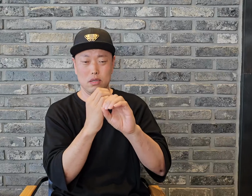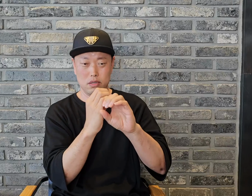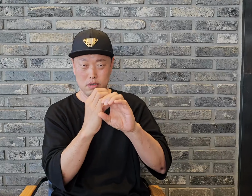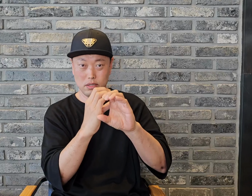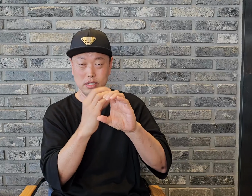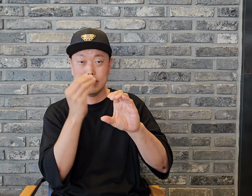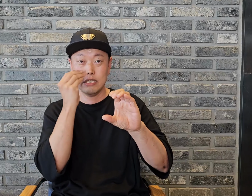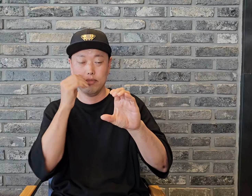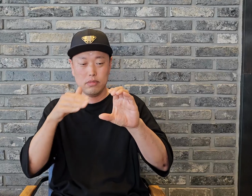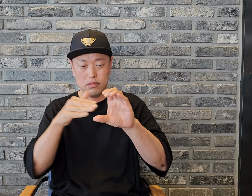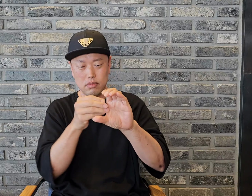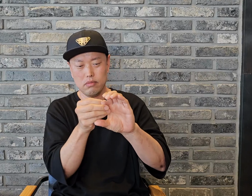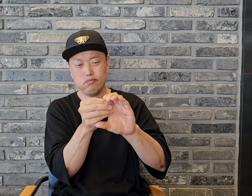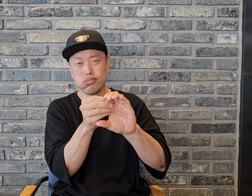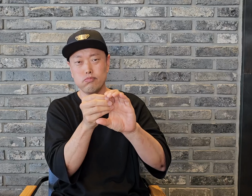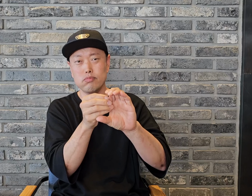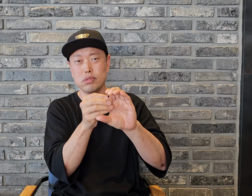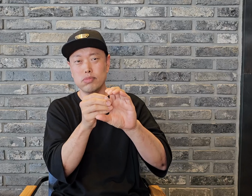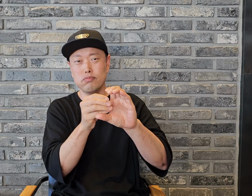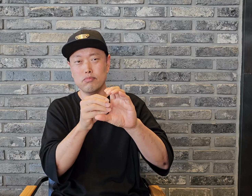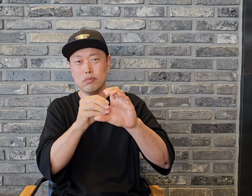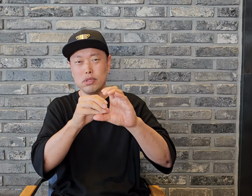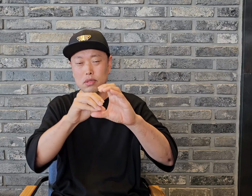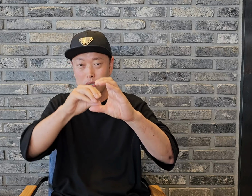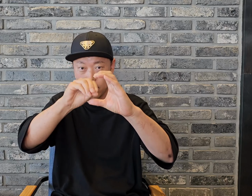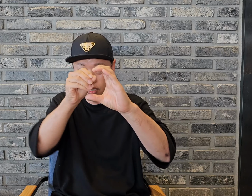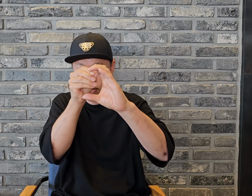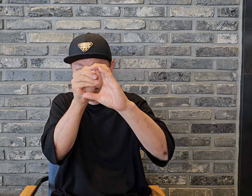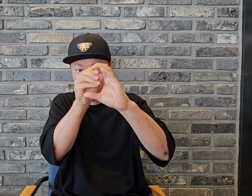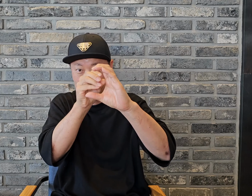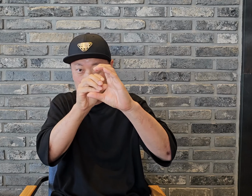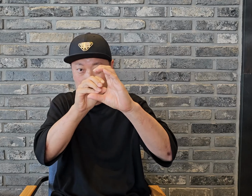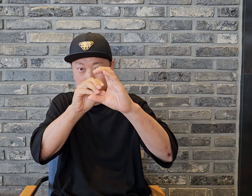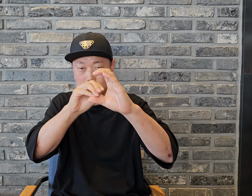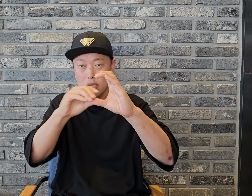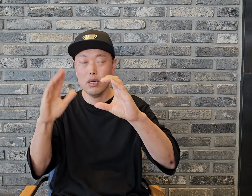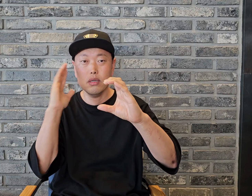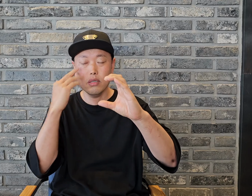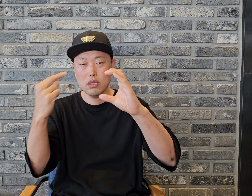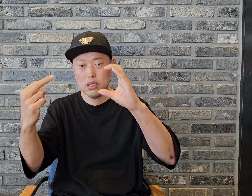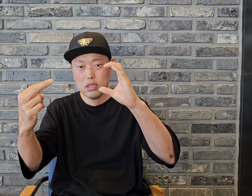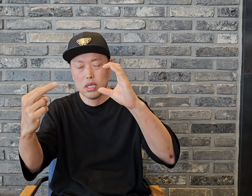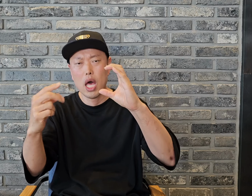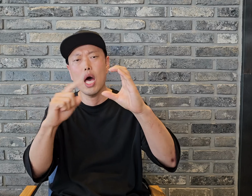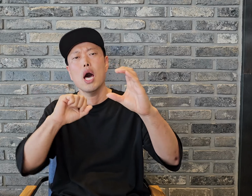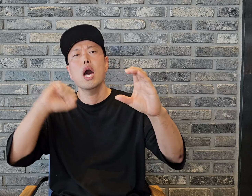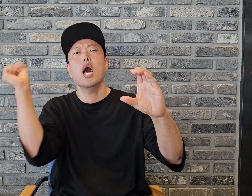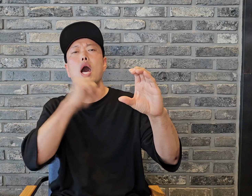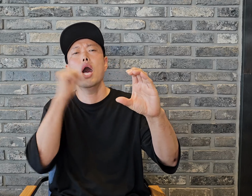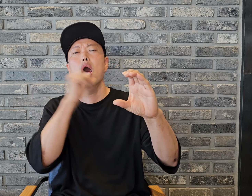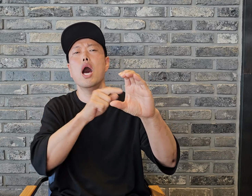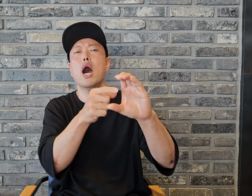vasos sanguíneos llenos de aceite de esta manera en lenguaje de señas. Si muestra aceite dentro de los vasos sanguíneos,